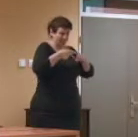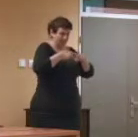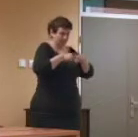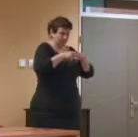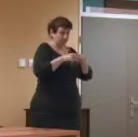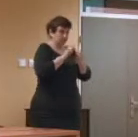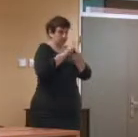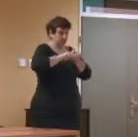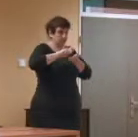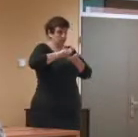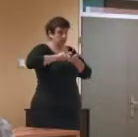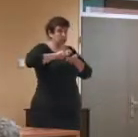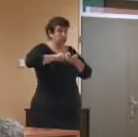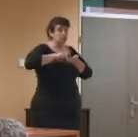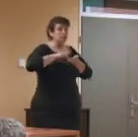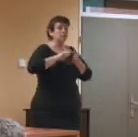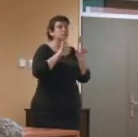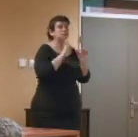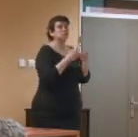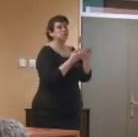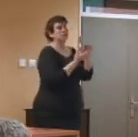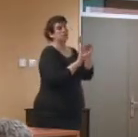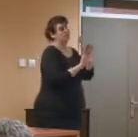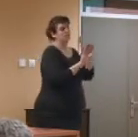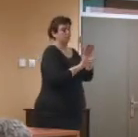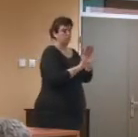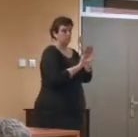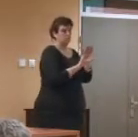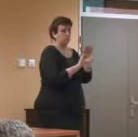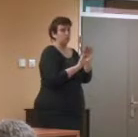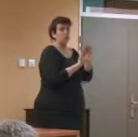que he escrito, las grabaciones policiales, las